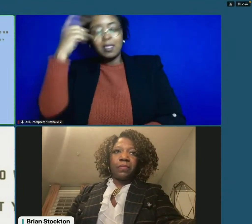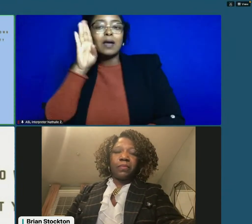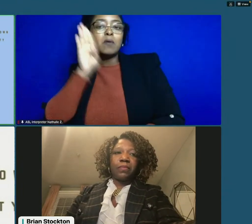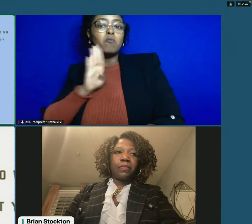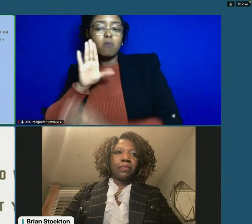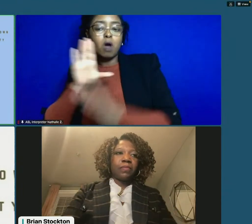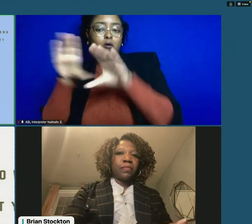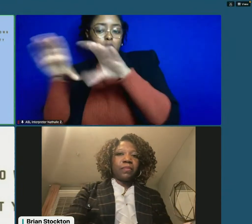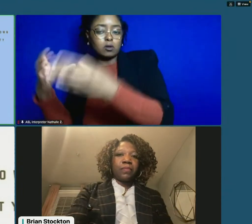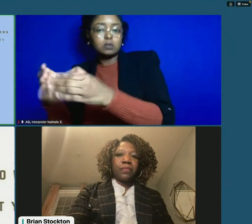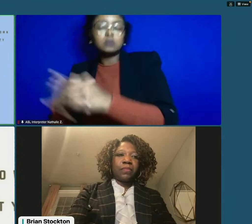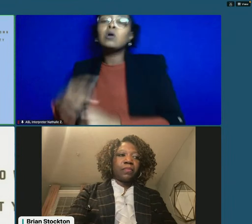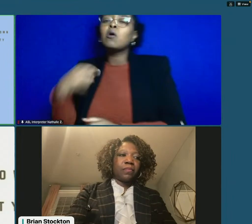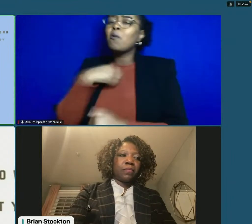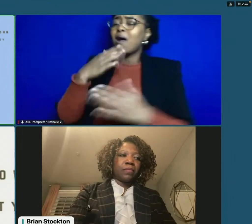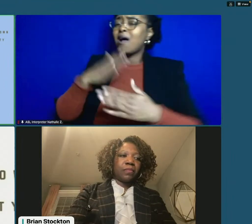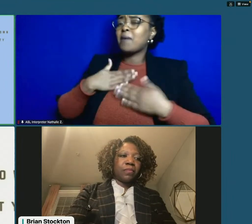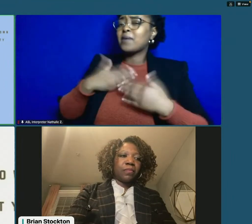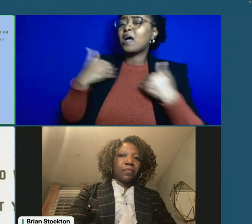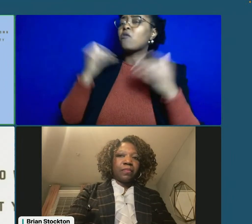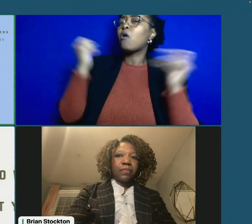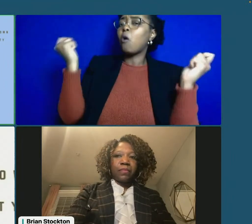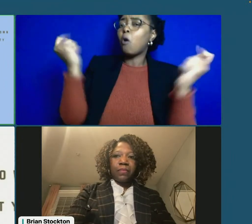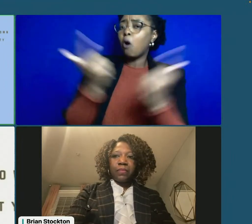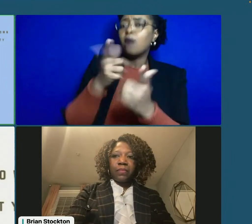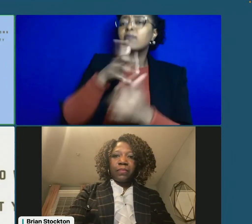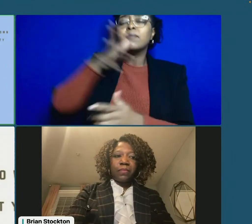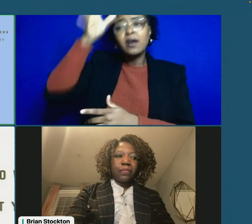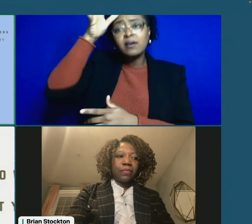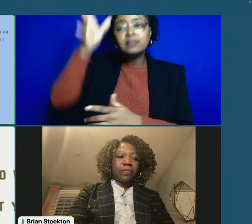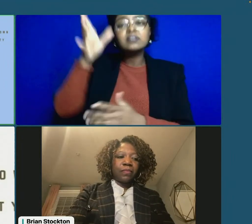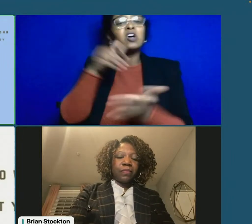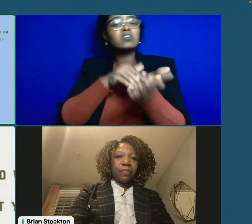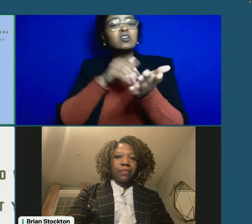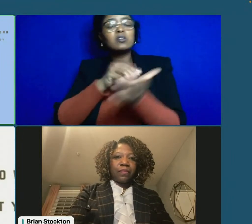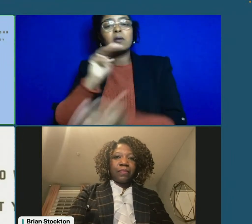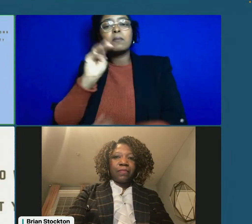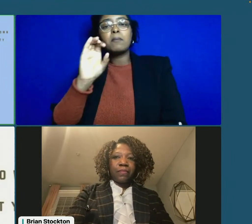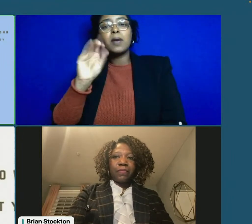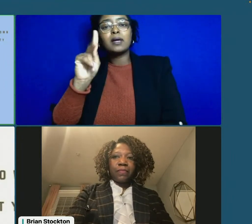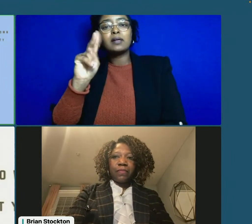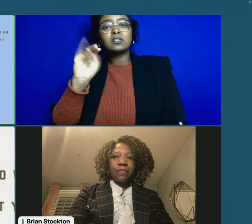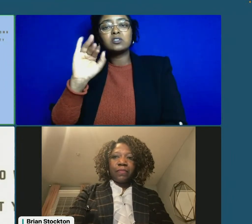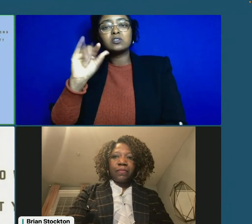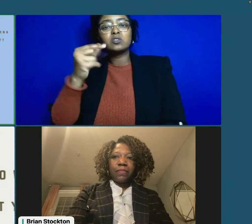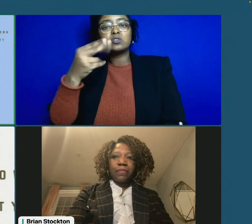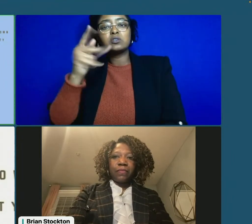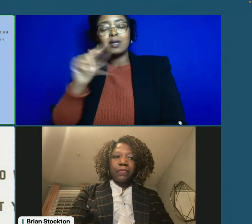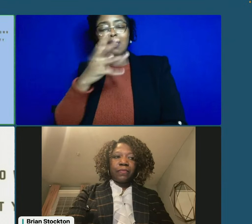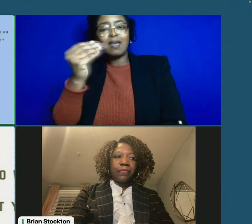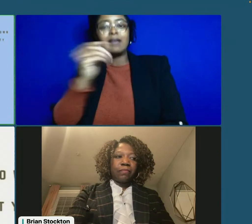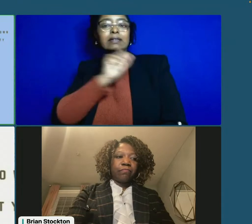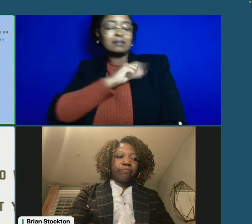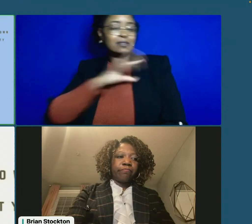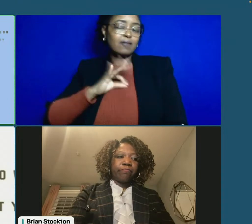coalición. Me voy a la deja